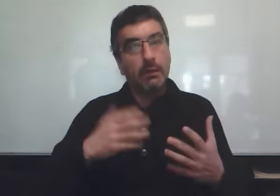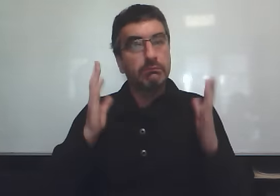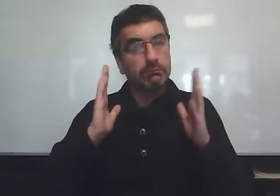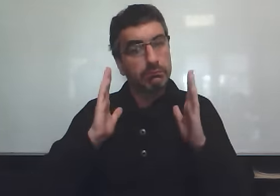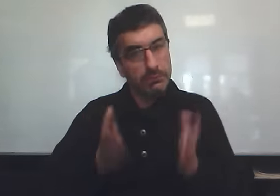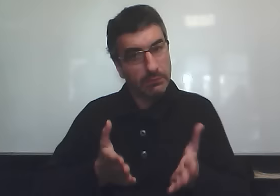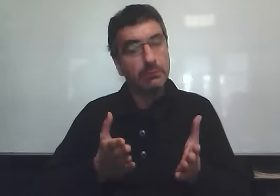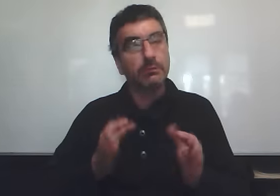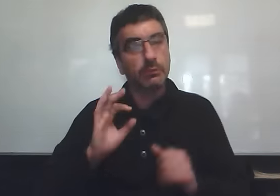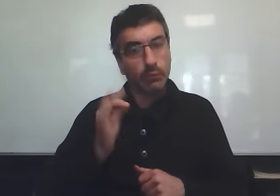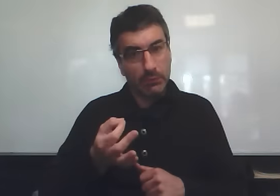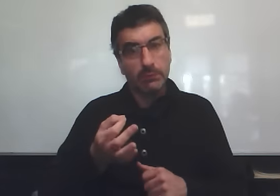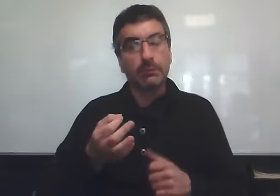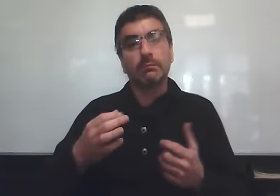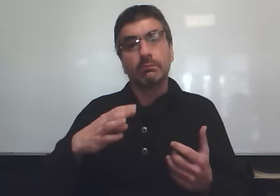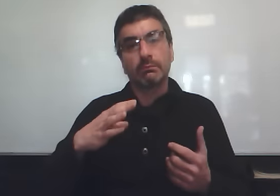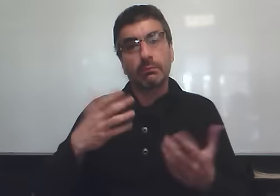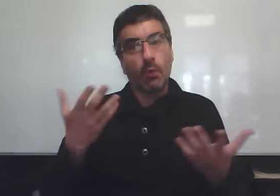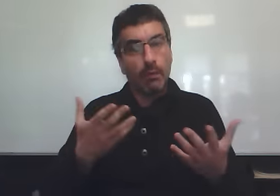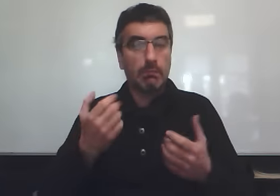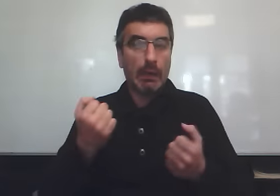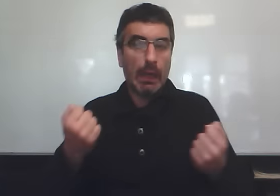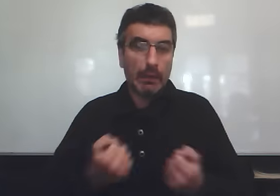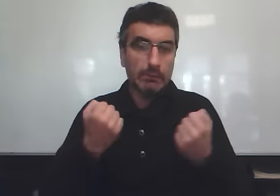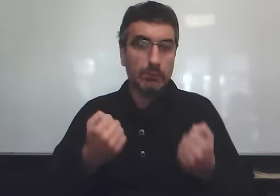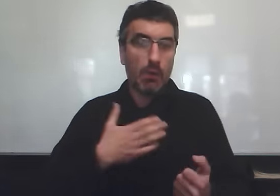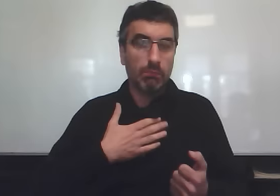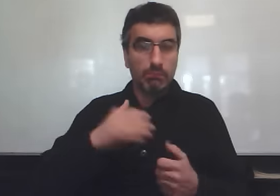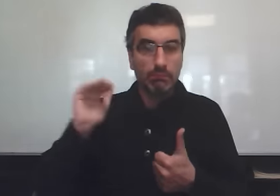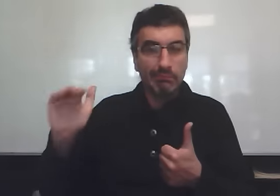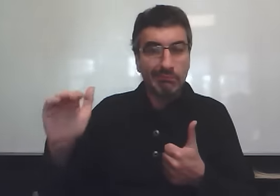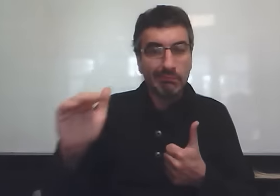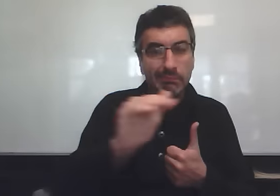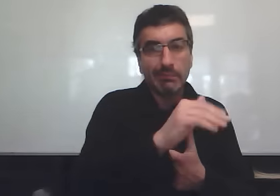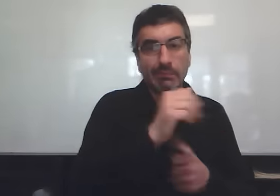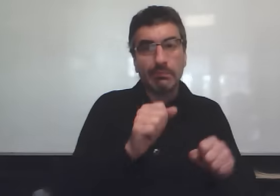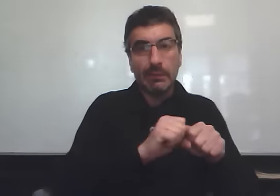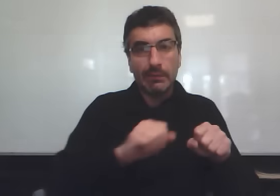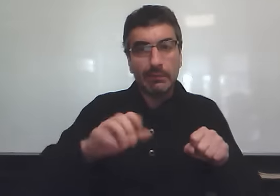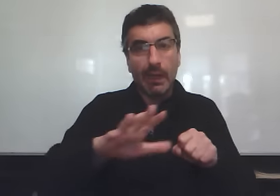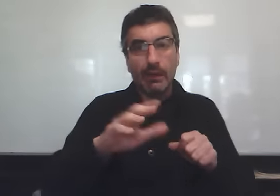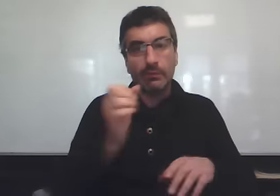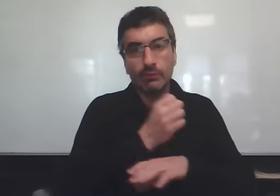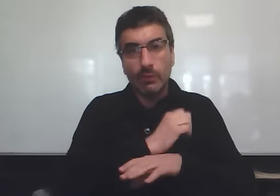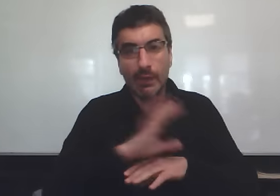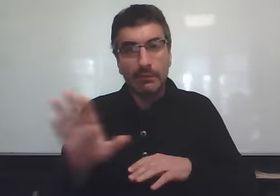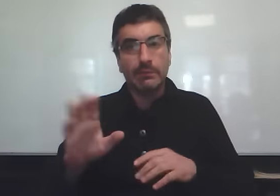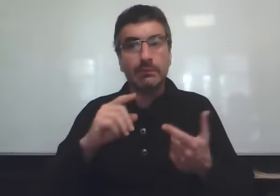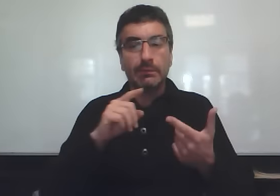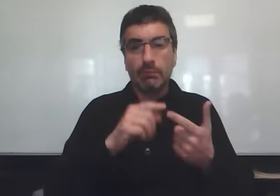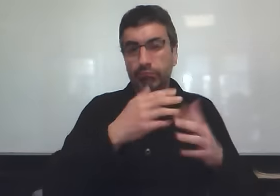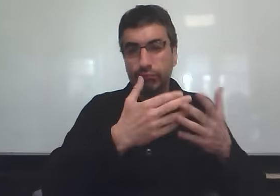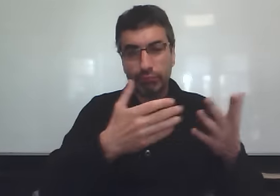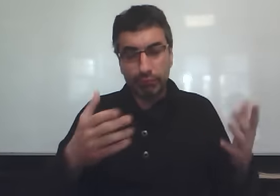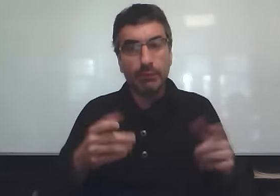Nous avons décidé que notre action sera de lancer un appel aux média, aux journalistes, etc...